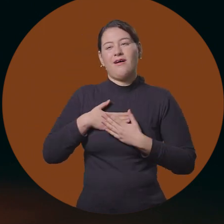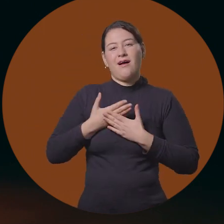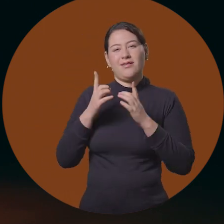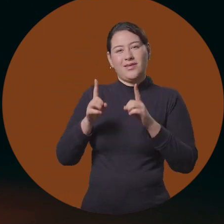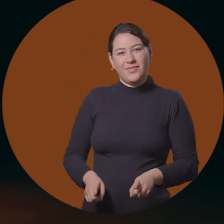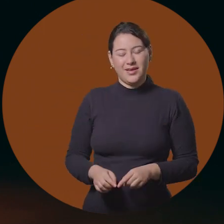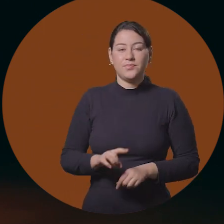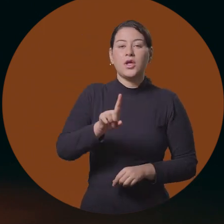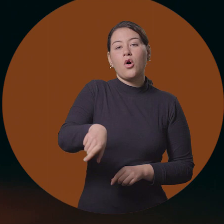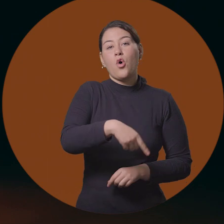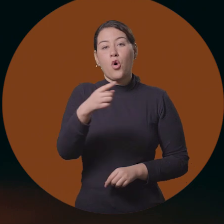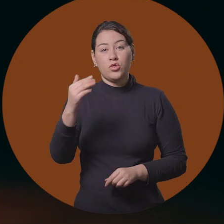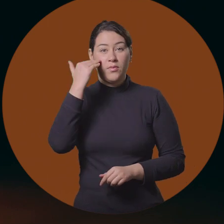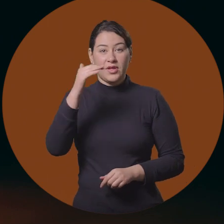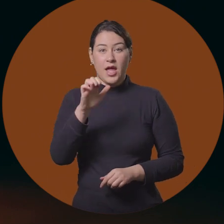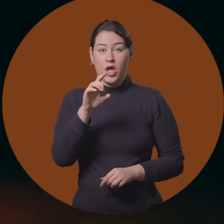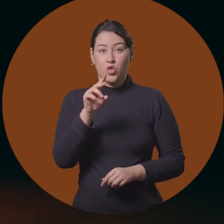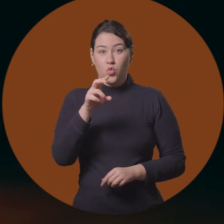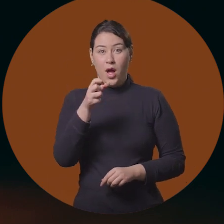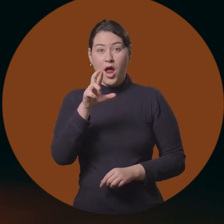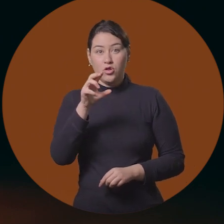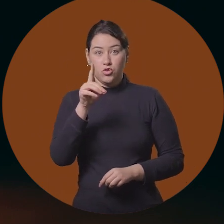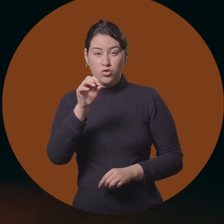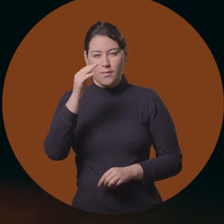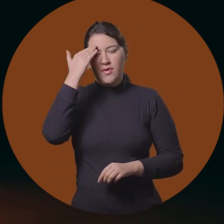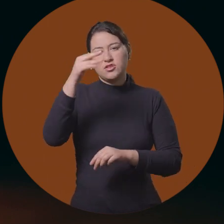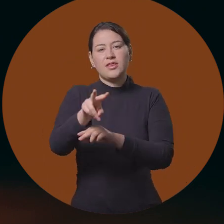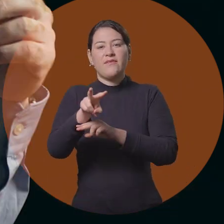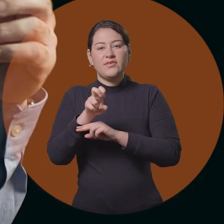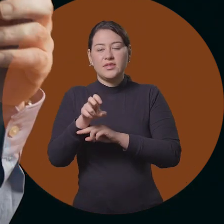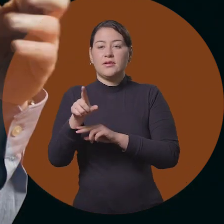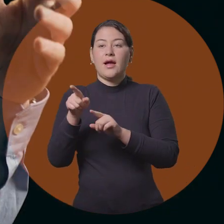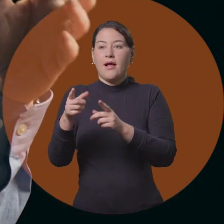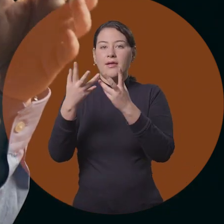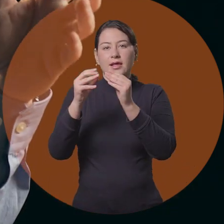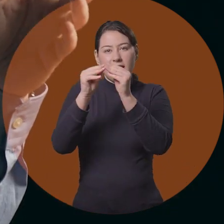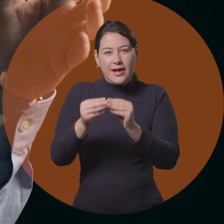Tenía otro que se llamaba Eduardo Tornaría, que era profesor de Física, que yo le dije que quería hacer los cálculos para hacer un cohete